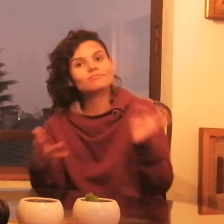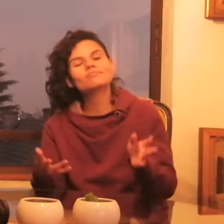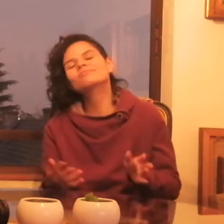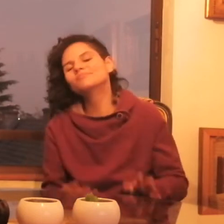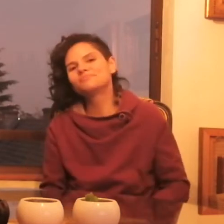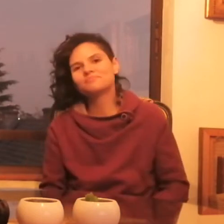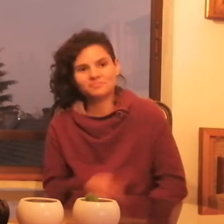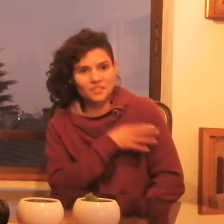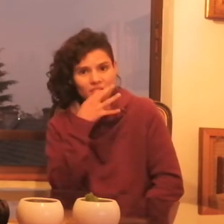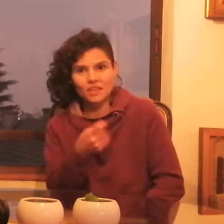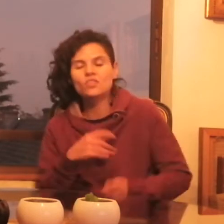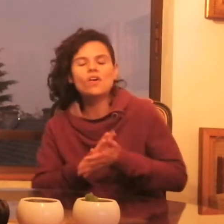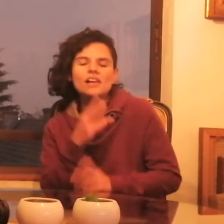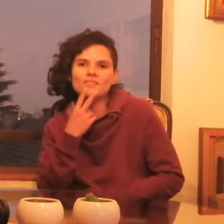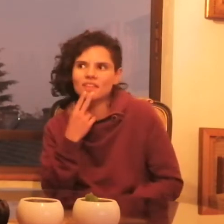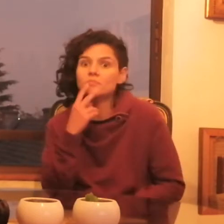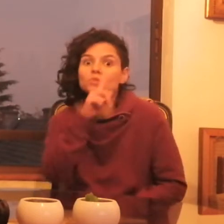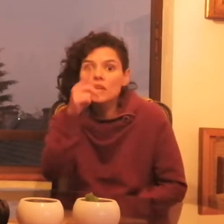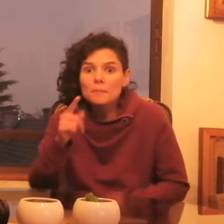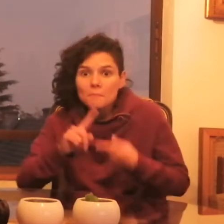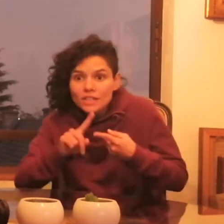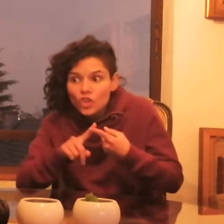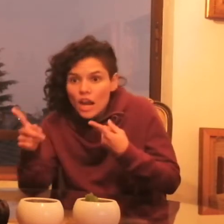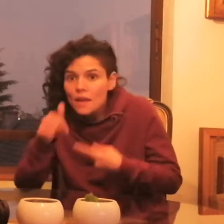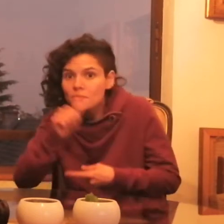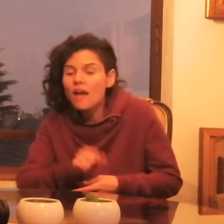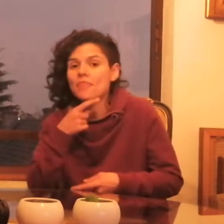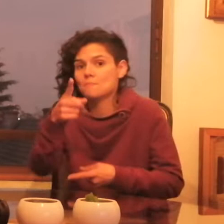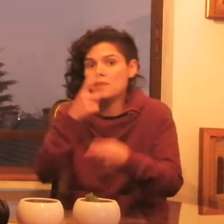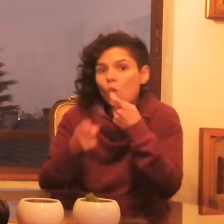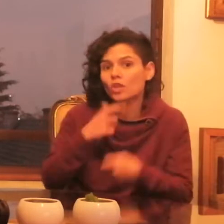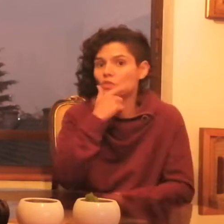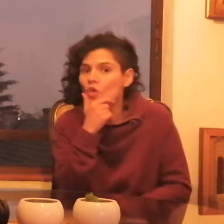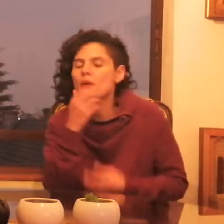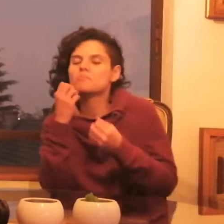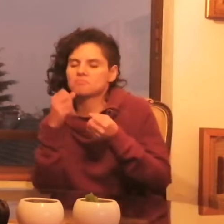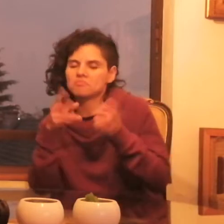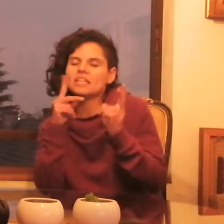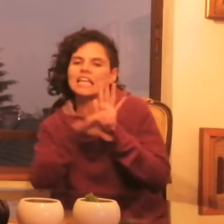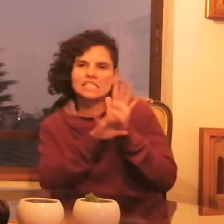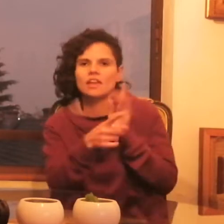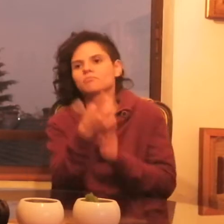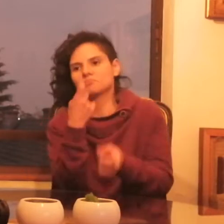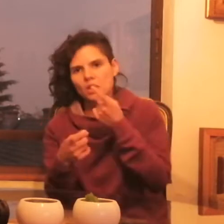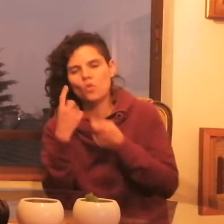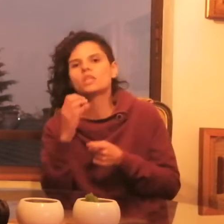después de que expusimos su vida, si quiere saber algo personal de la Bernie tiene alguna pregunta, alguna inquietud o algo, pregunte por instagram, pregunte por twitter, pregunte